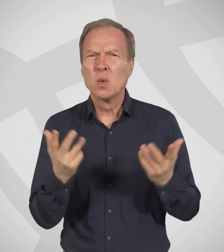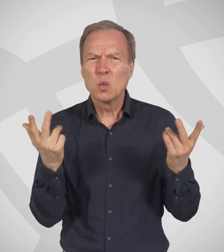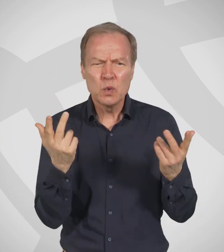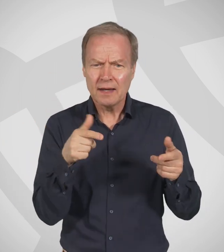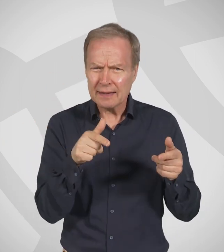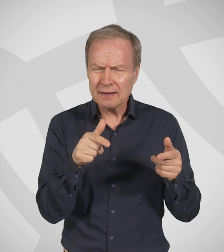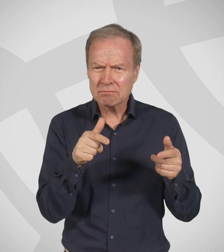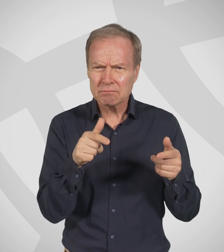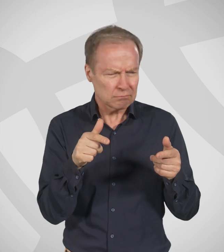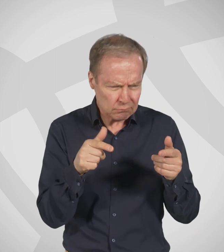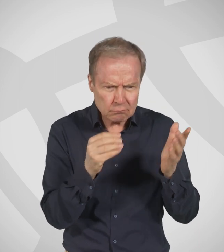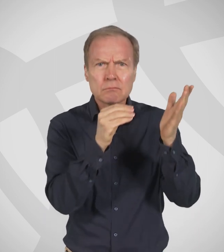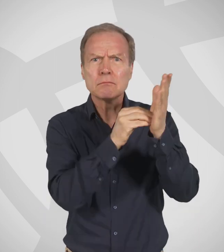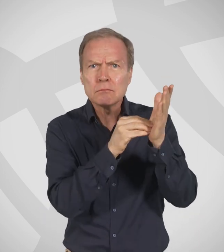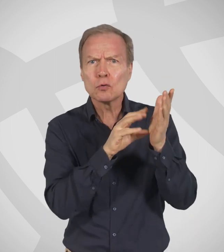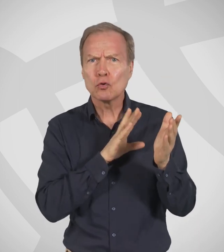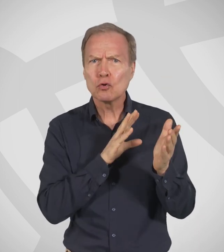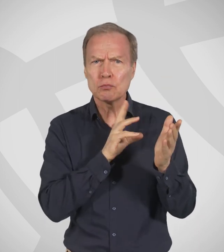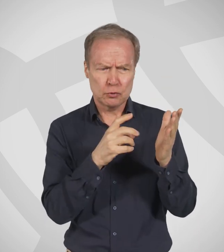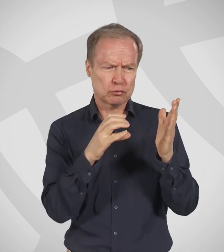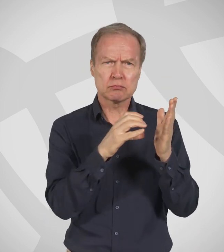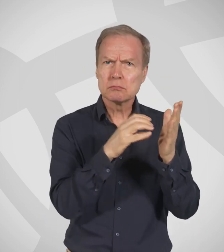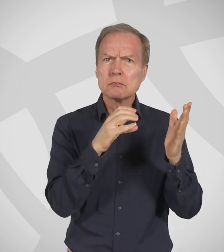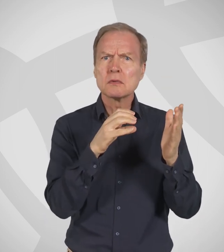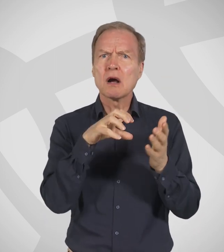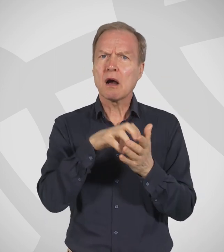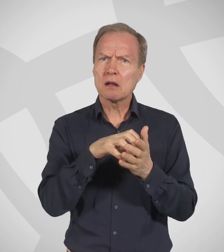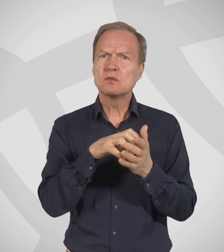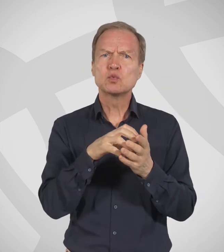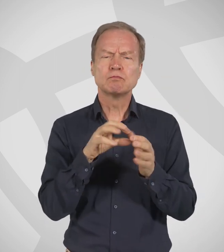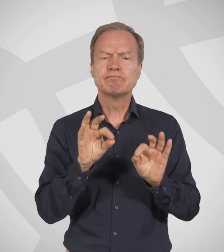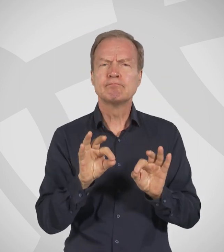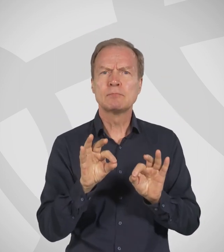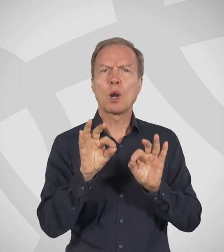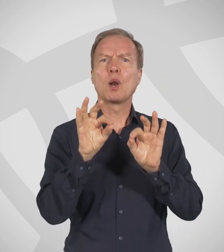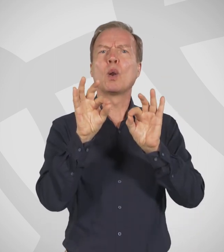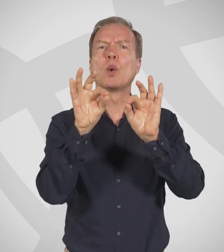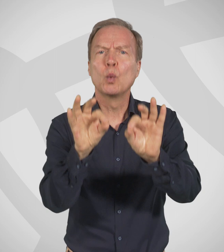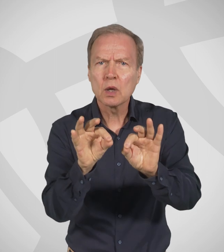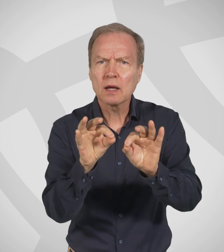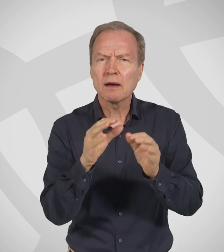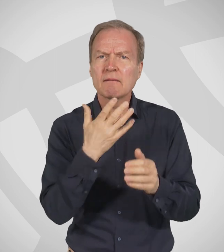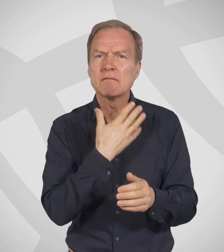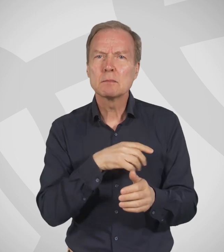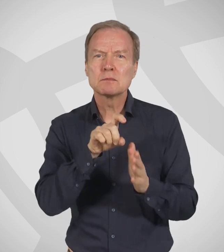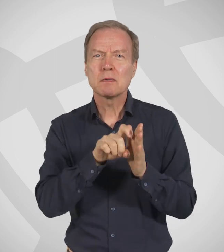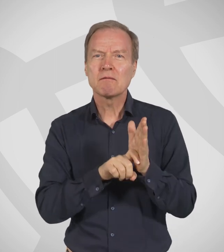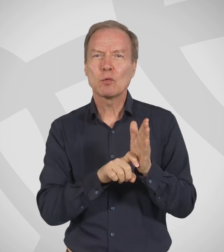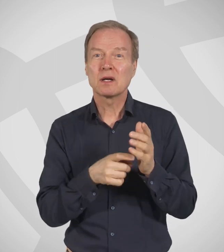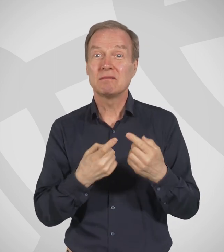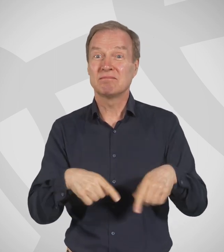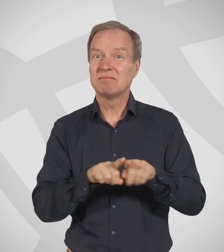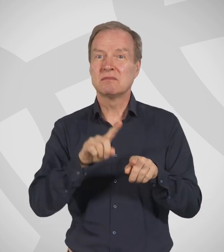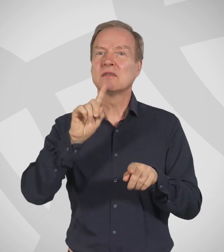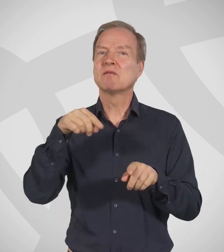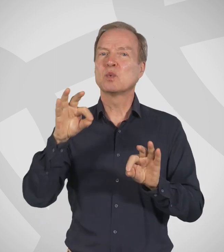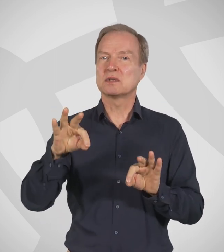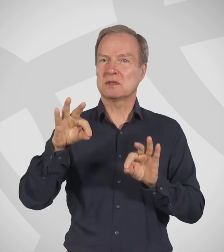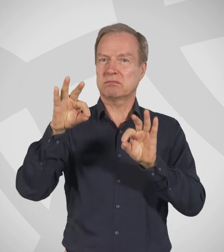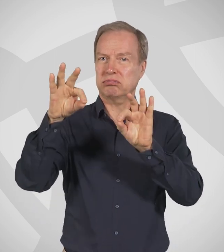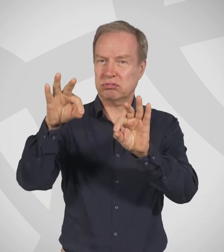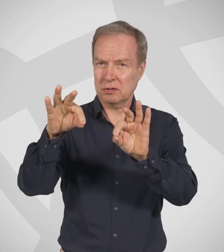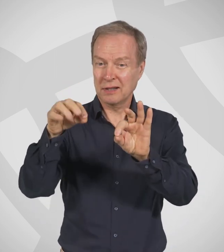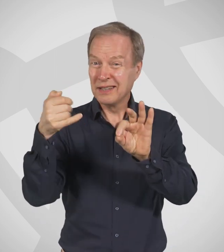Samaan aikaan hallitus on kuitenkin lykkäämässä vammaispalvelulakia vuodella, -